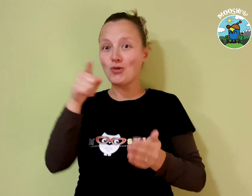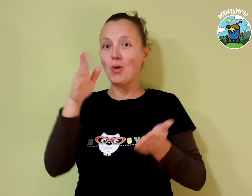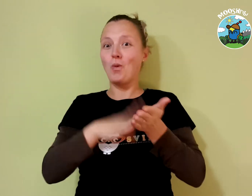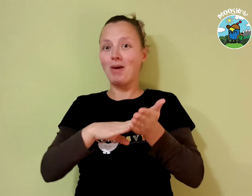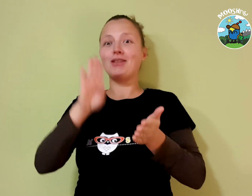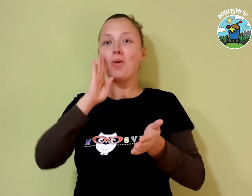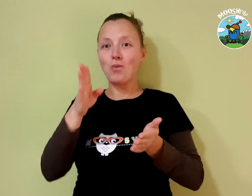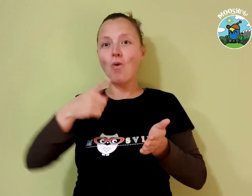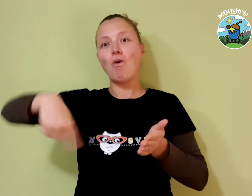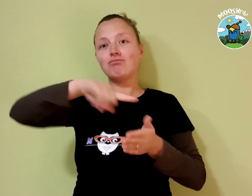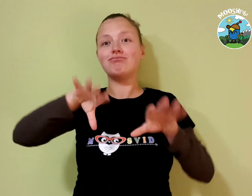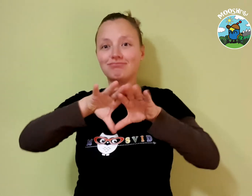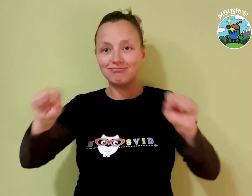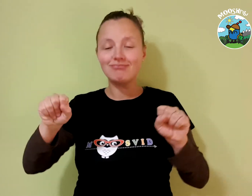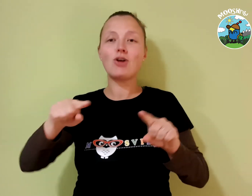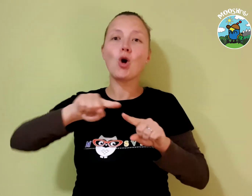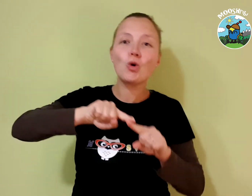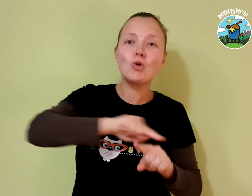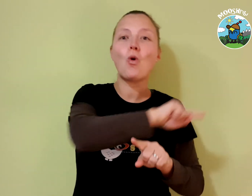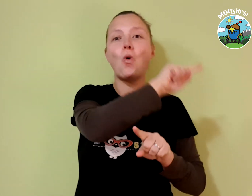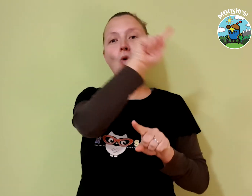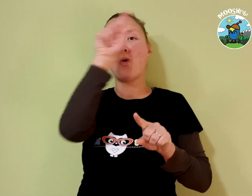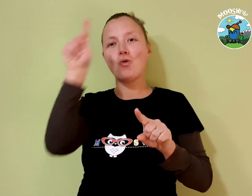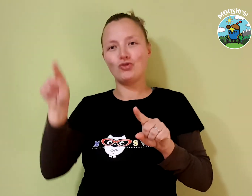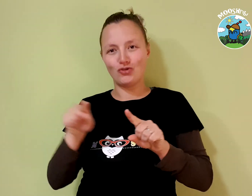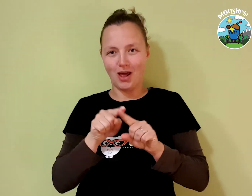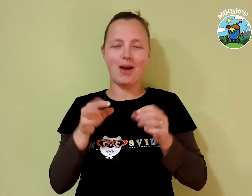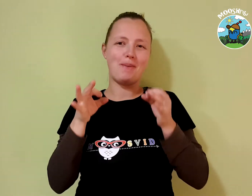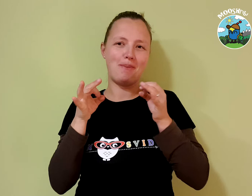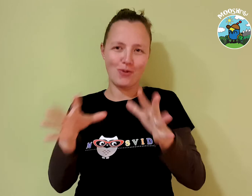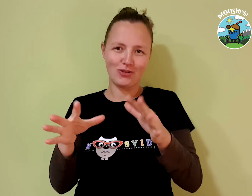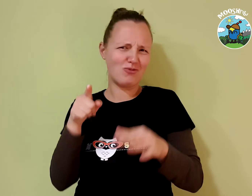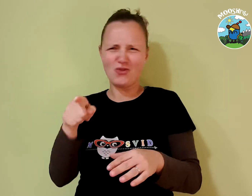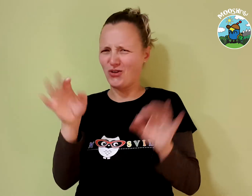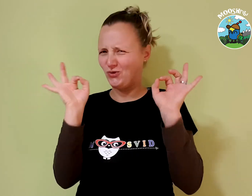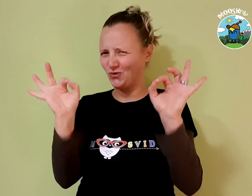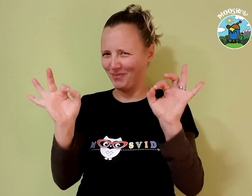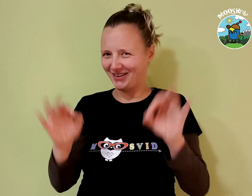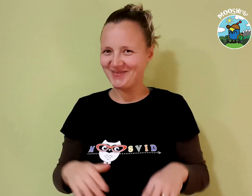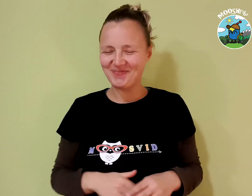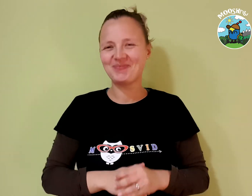To pomeni, da bomo imeli krožno pot, kar je super.